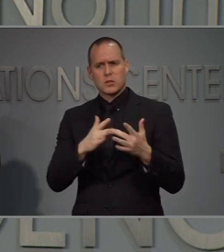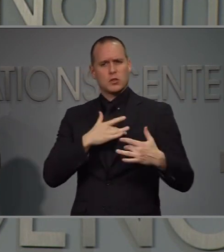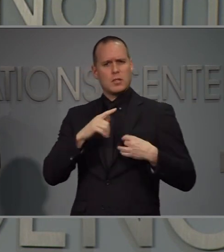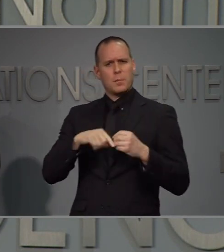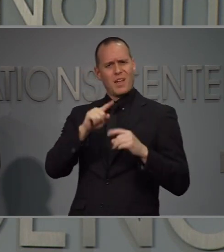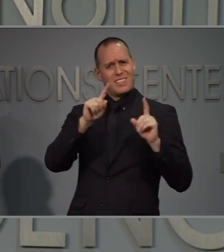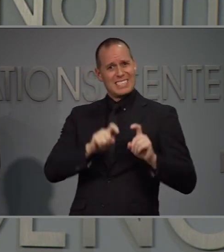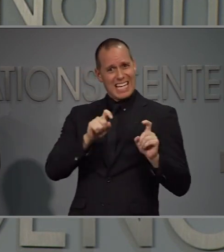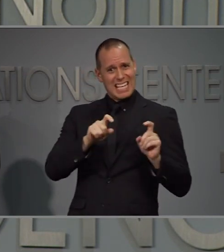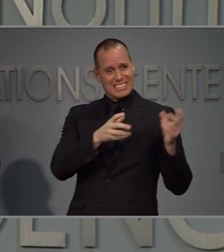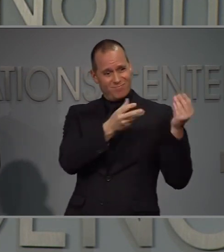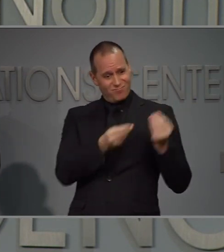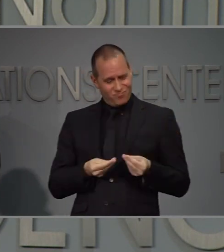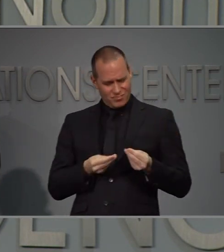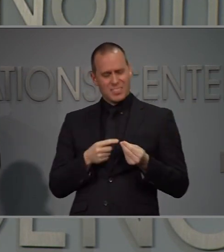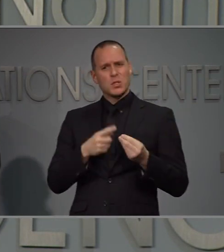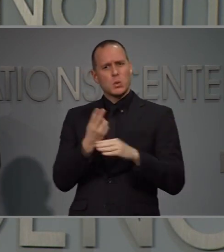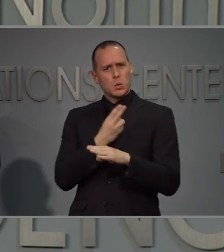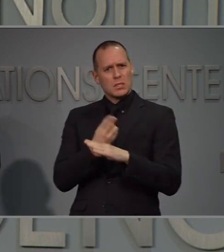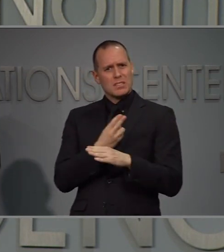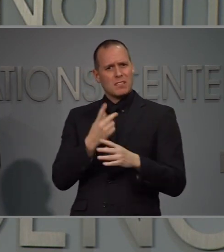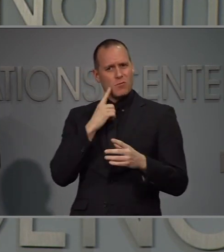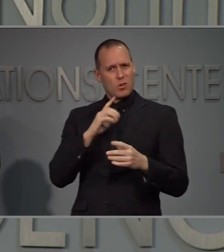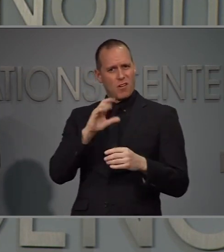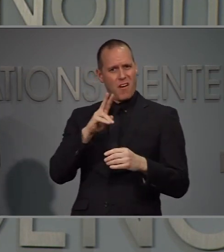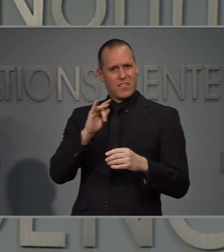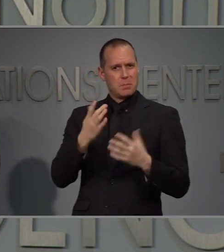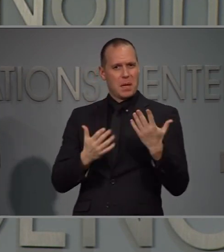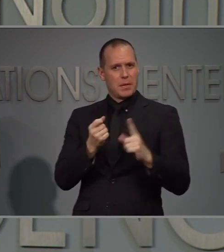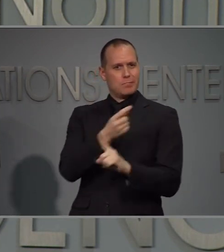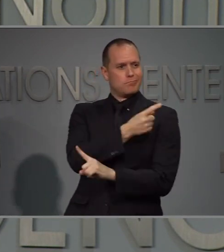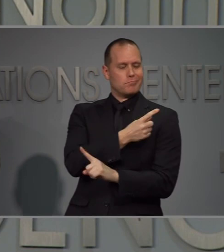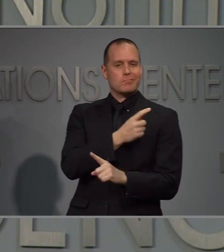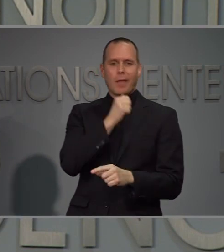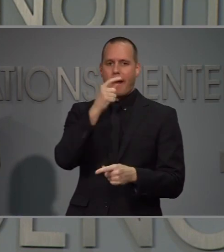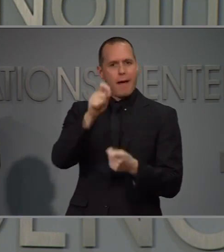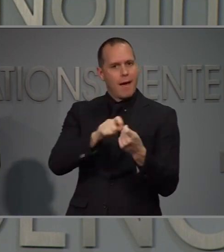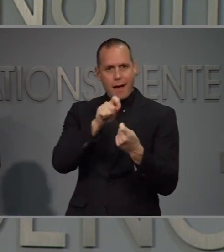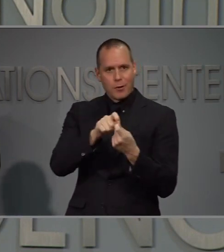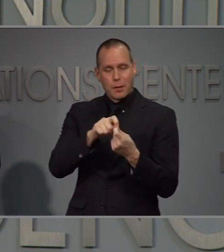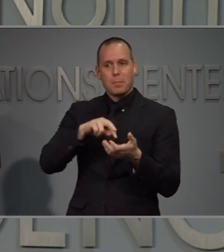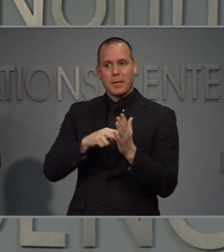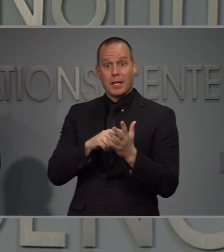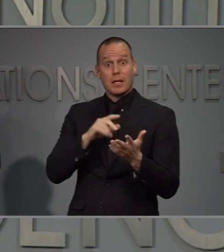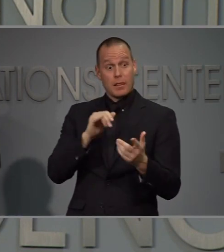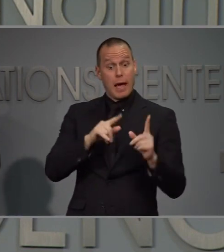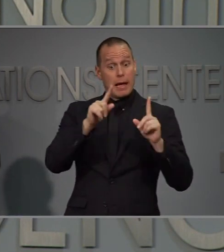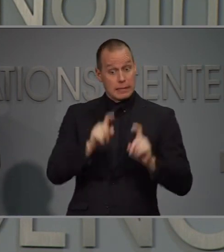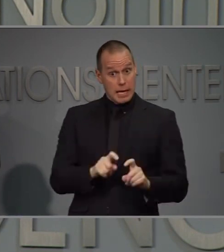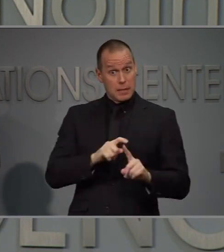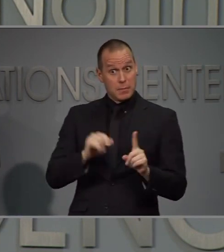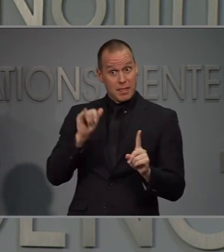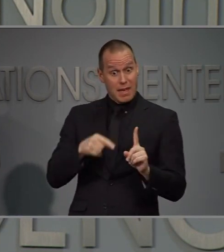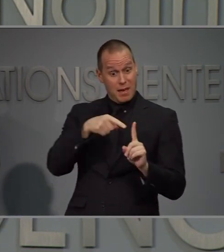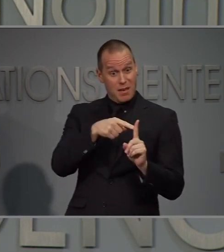Yo he escuchado que algunos proveedores se preocupan por las pruebas de covid diecinueve que a lo mejor no son precisas